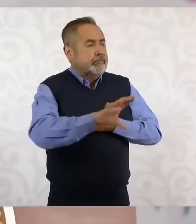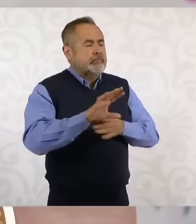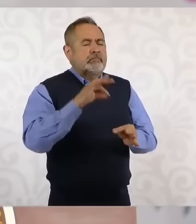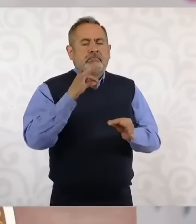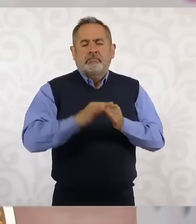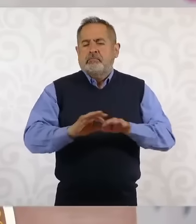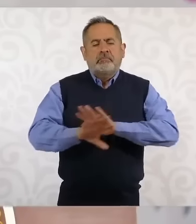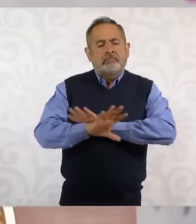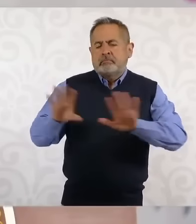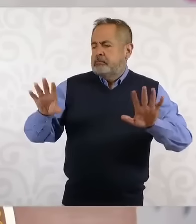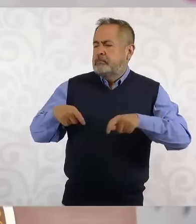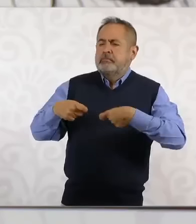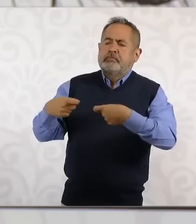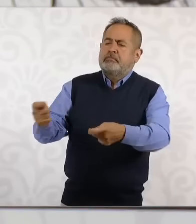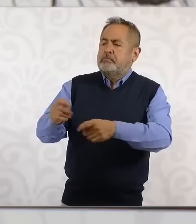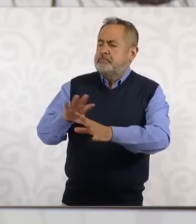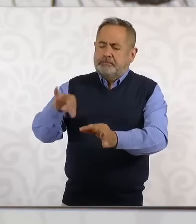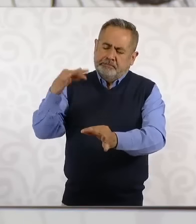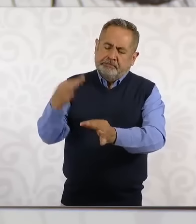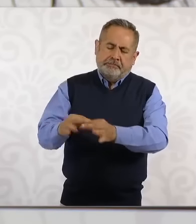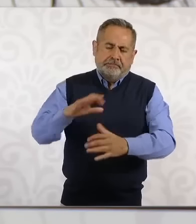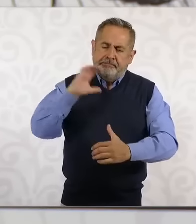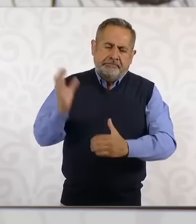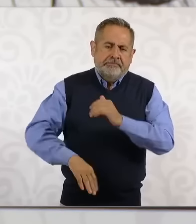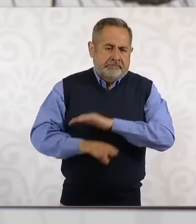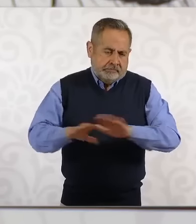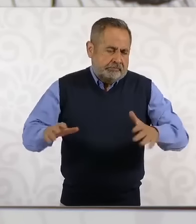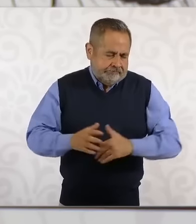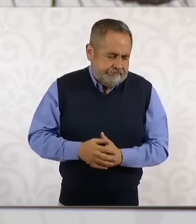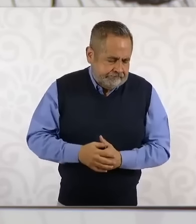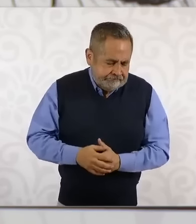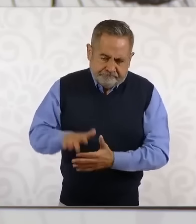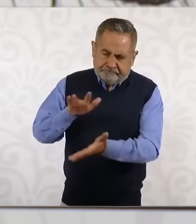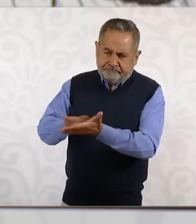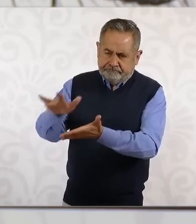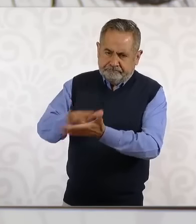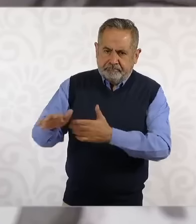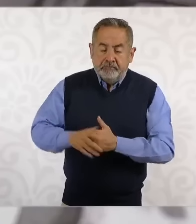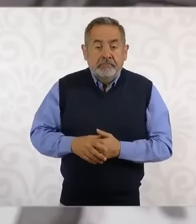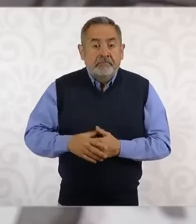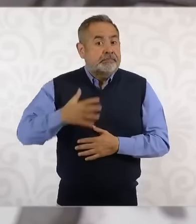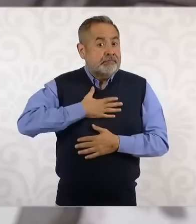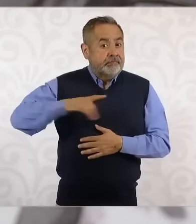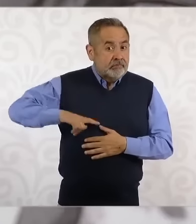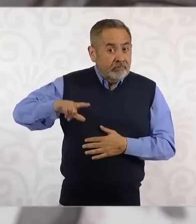que ya está completamente cerrada la deuda en el gobierno. Eso ya no va a existir nunca más.